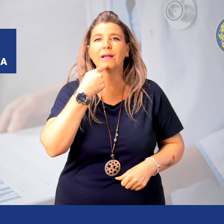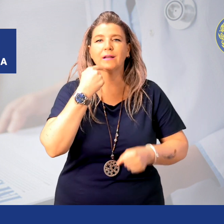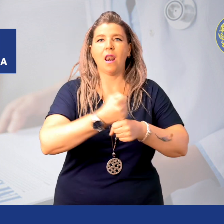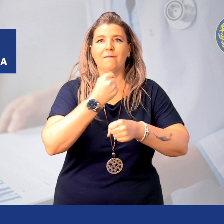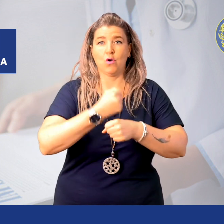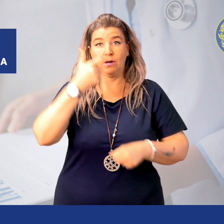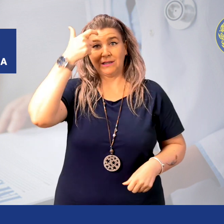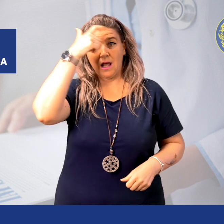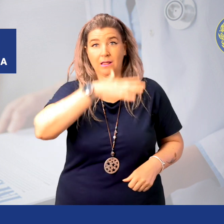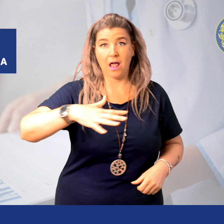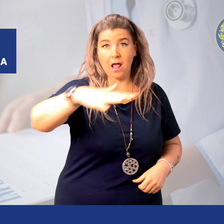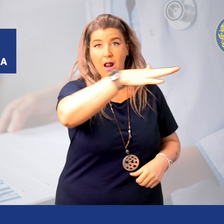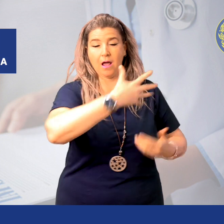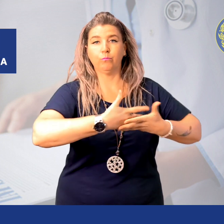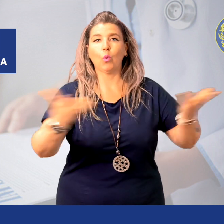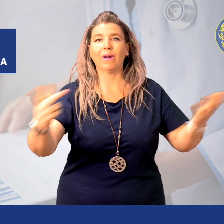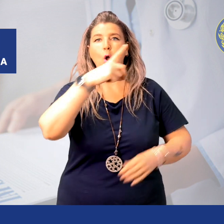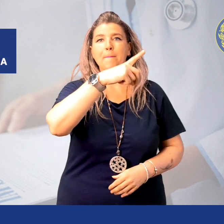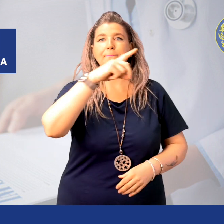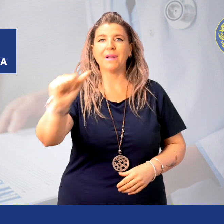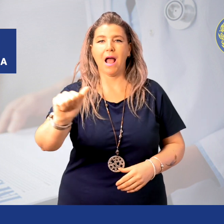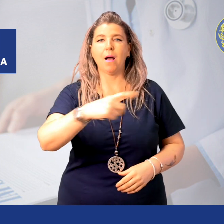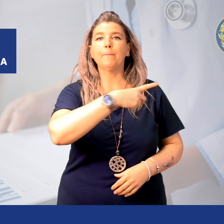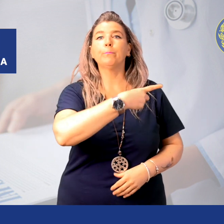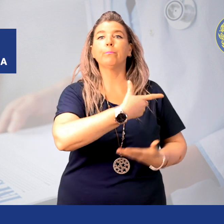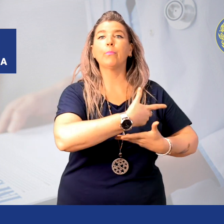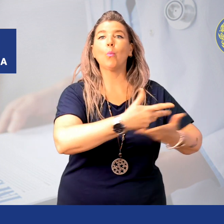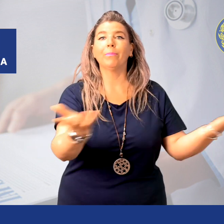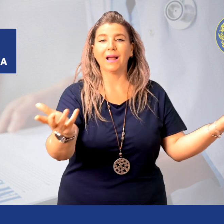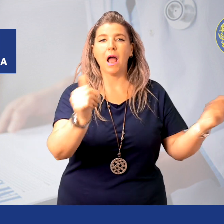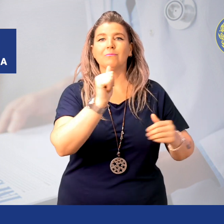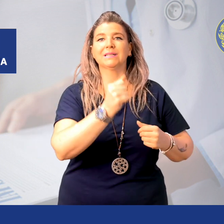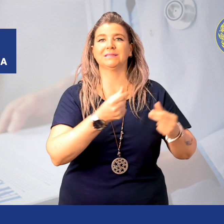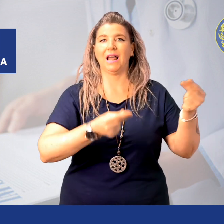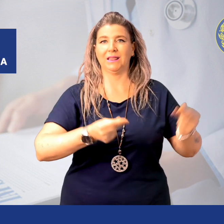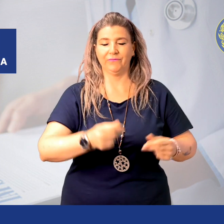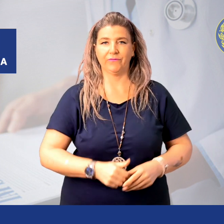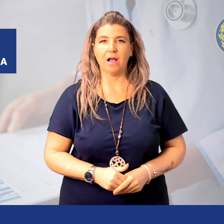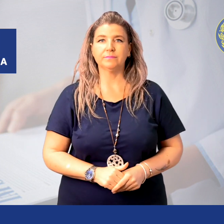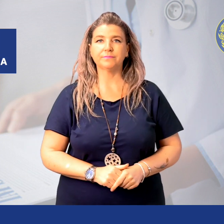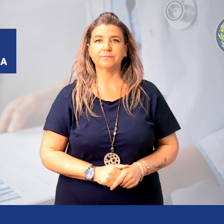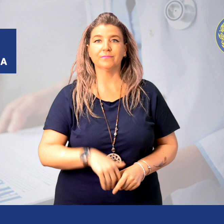per i lavoratori nella PA - Pubblica Amministrazione